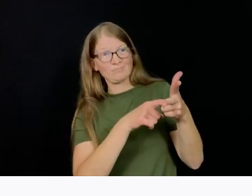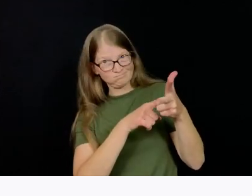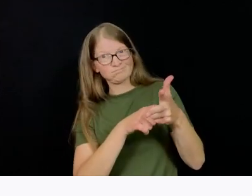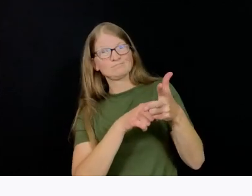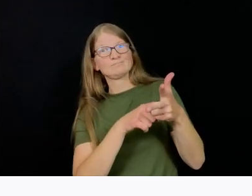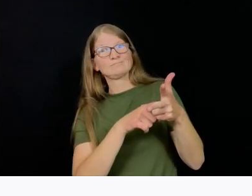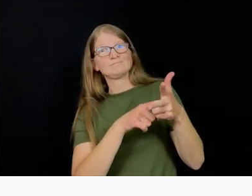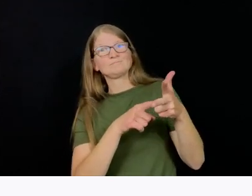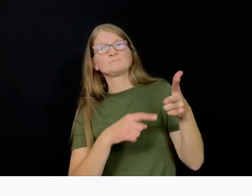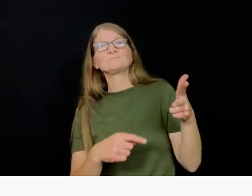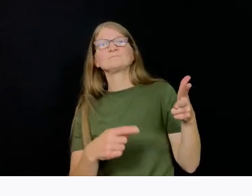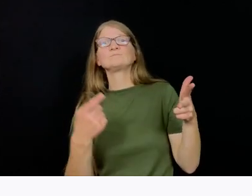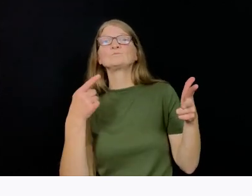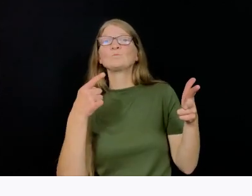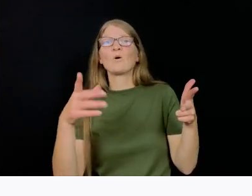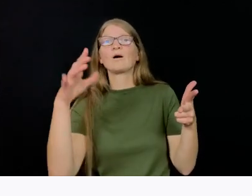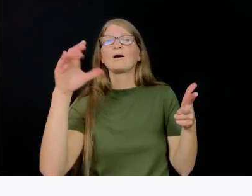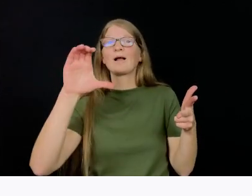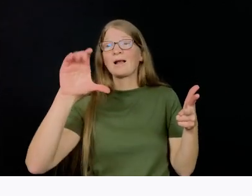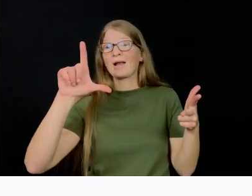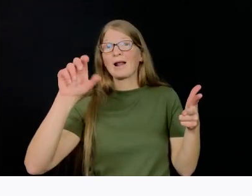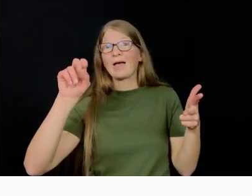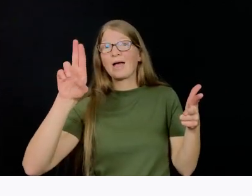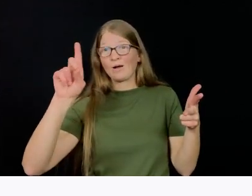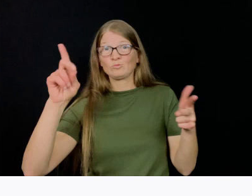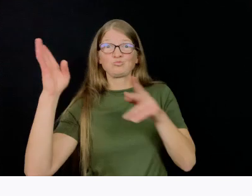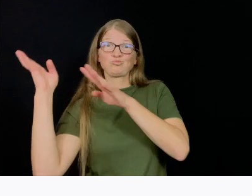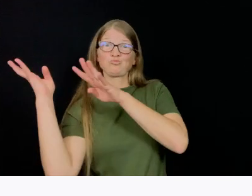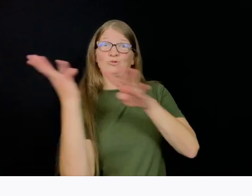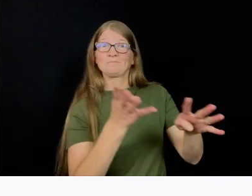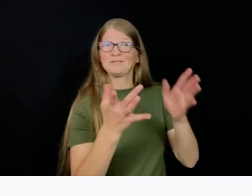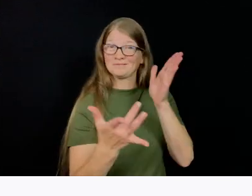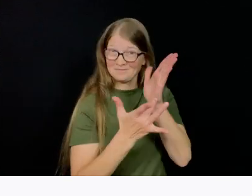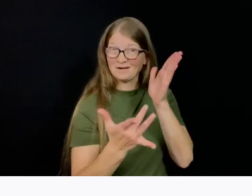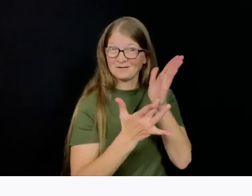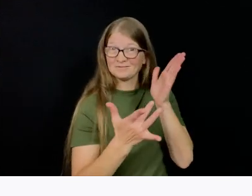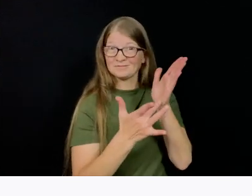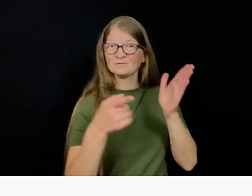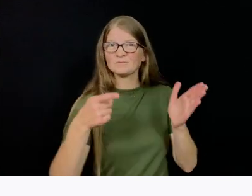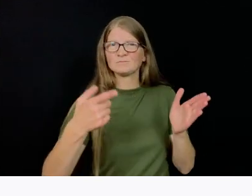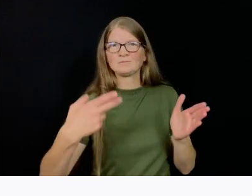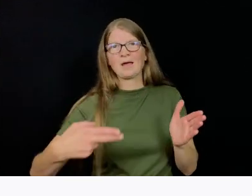لقد طوّرنا الآن تقنية البث التدفقي السحابي بحيث إذا كنتم متصلين بشبكة عالية السرعة